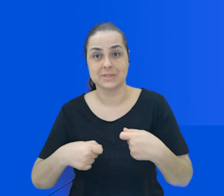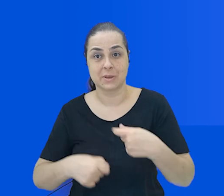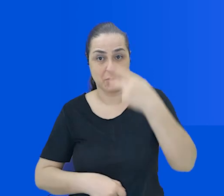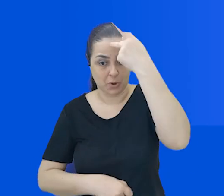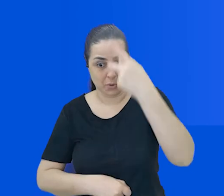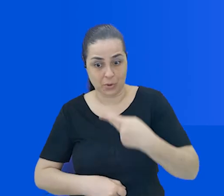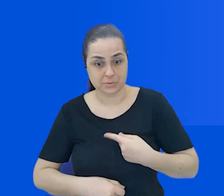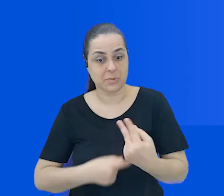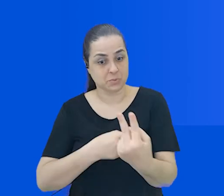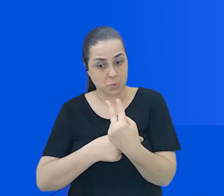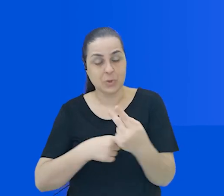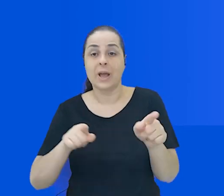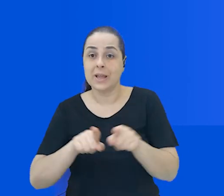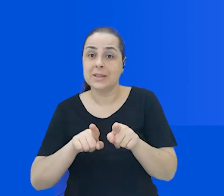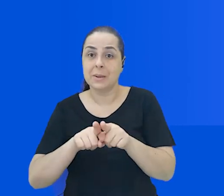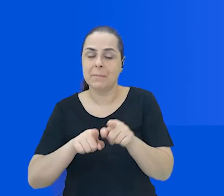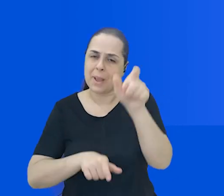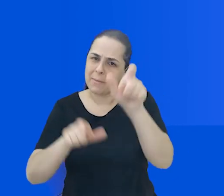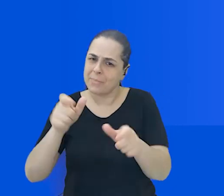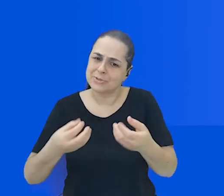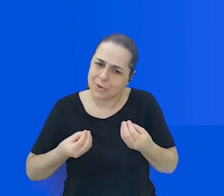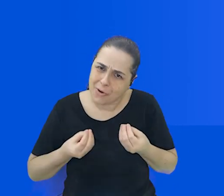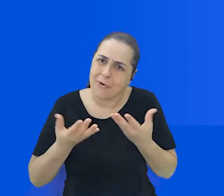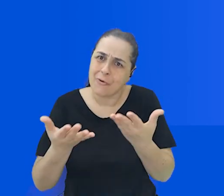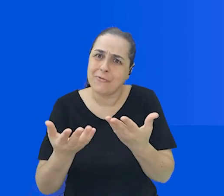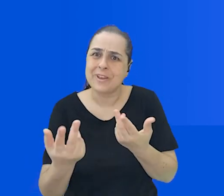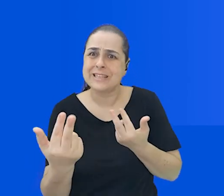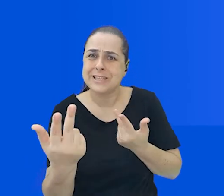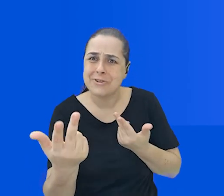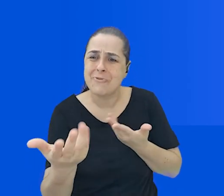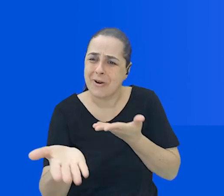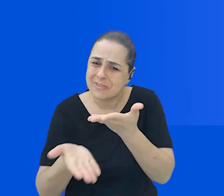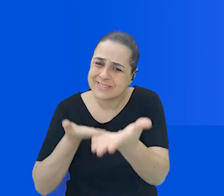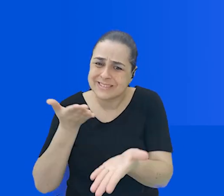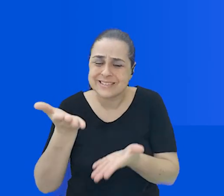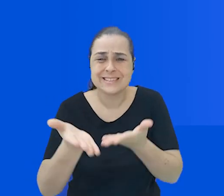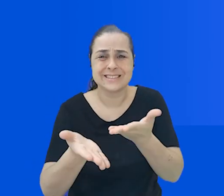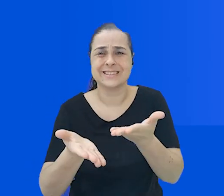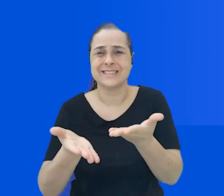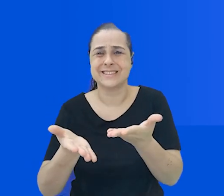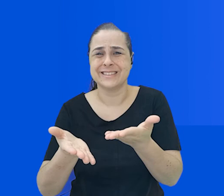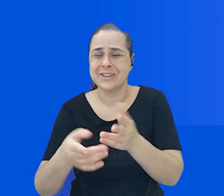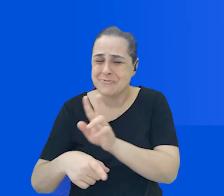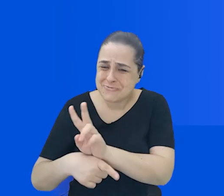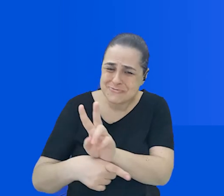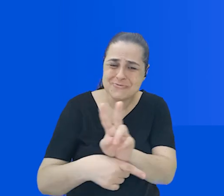e que a gente possa ofertar isso também para os outros. Então, eu acho que compartilhar repertório compartilhado